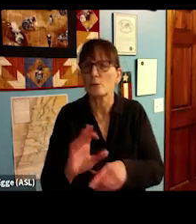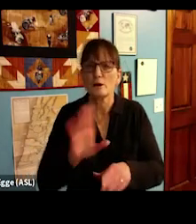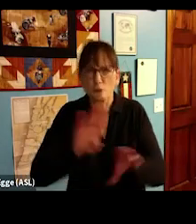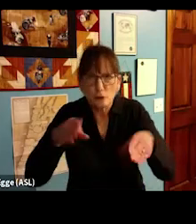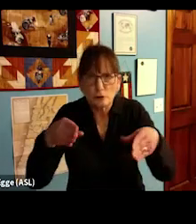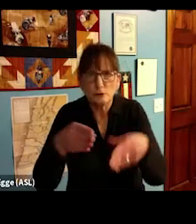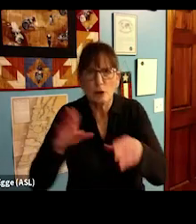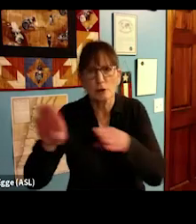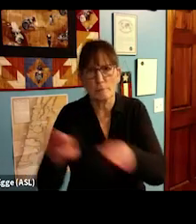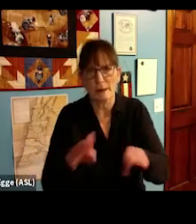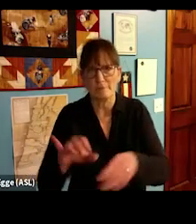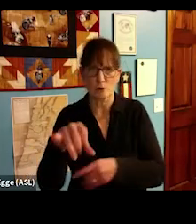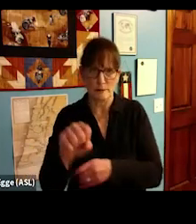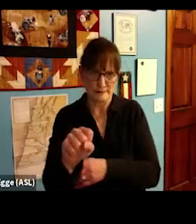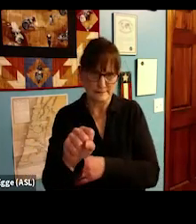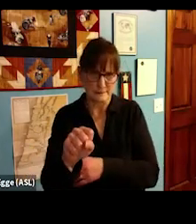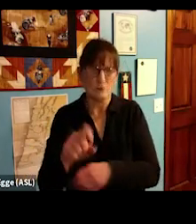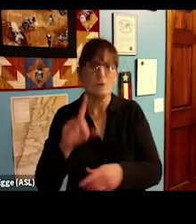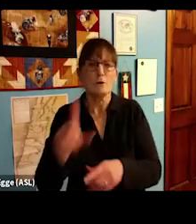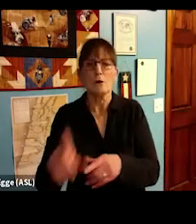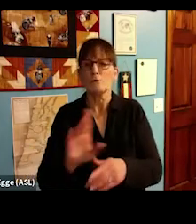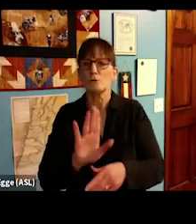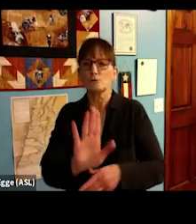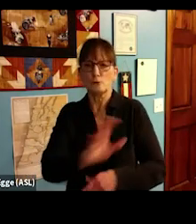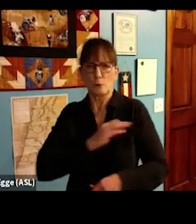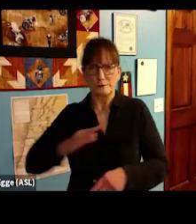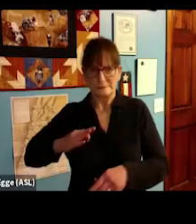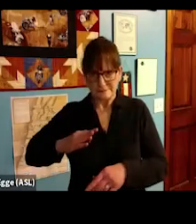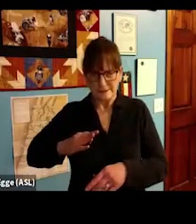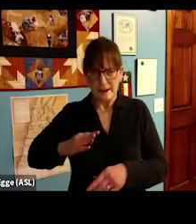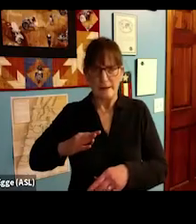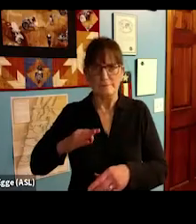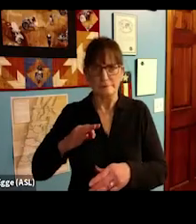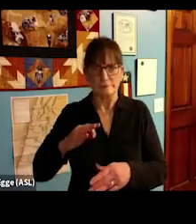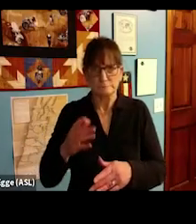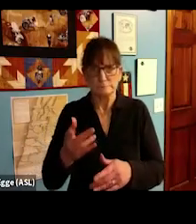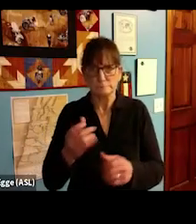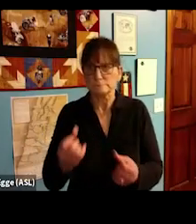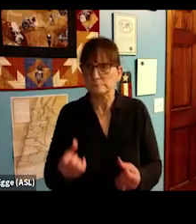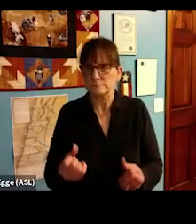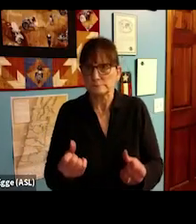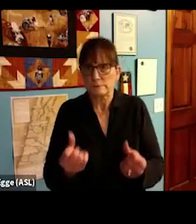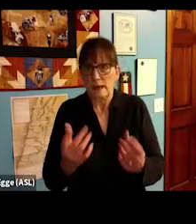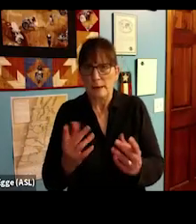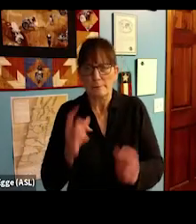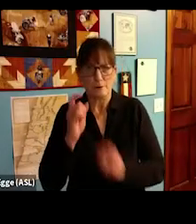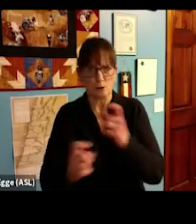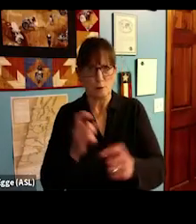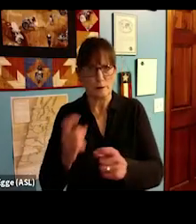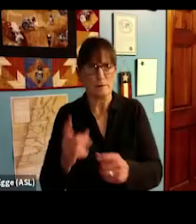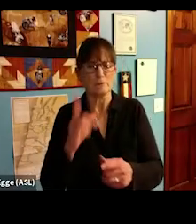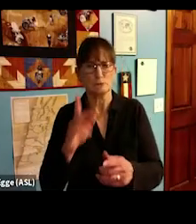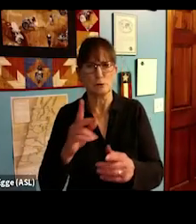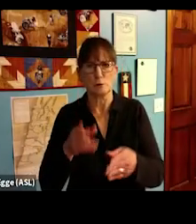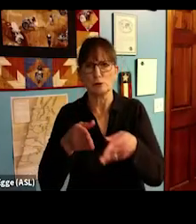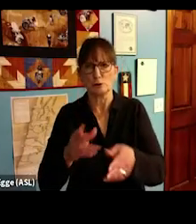a aquellos representantes que sí lo hacen. Tenemos un formulario anotado que tiene orientación sobre cómo completar el formulario de esa manera.